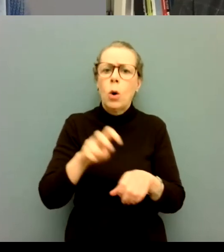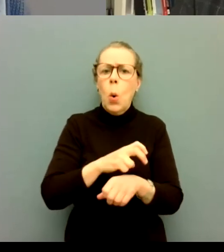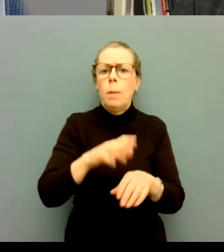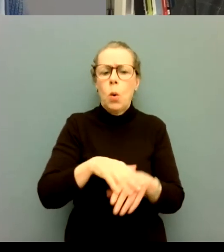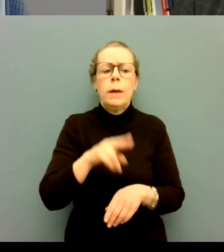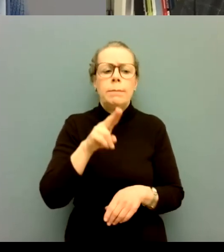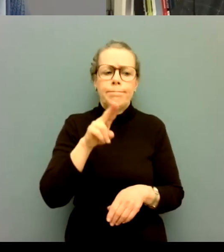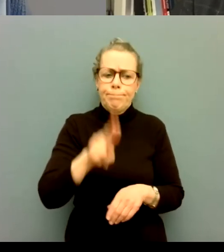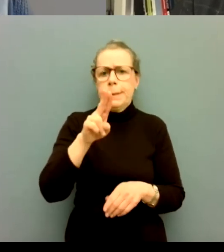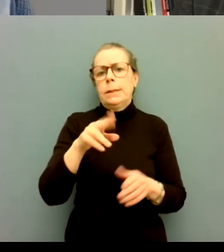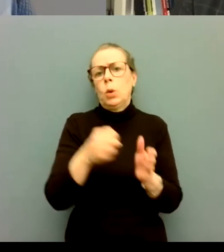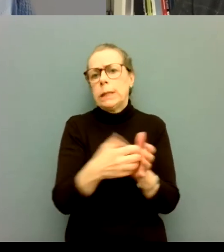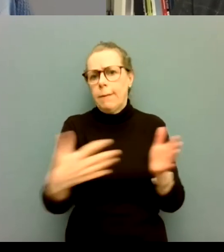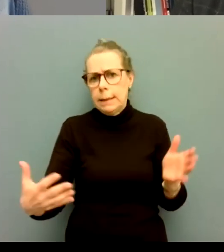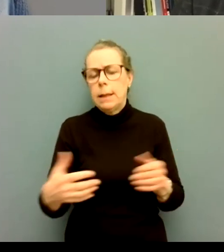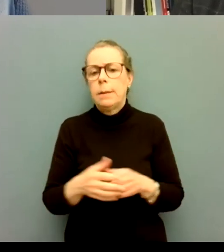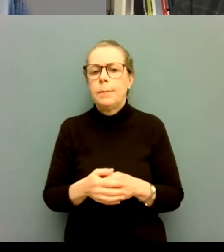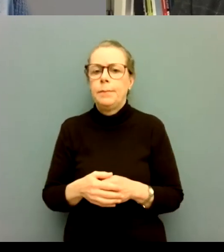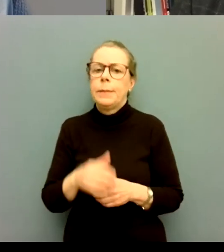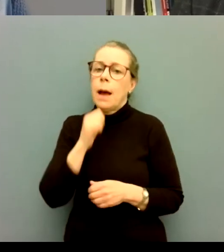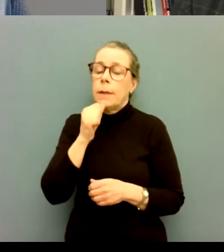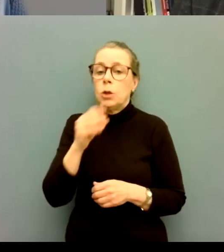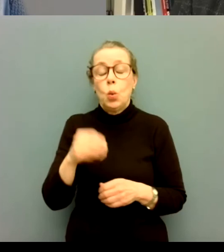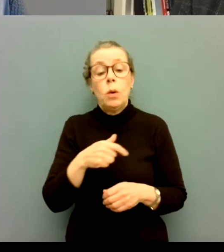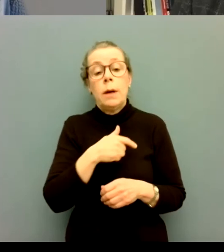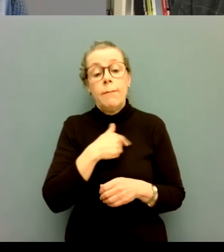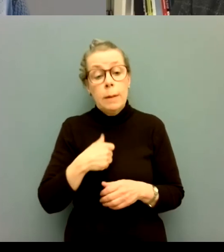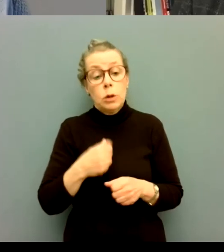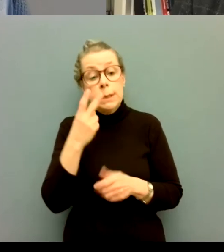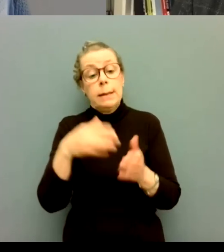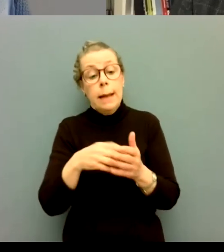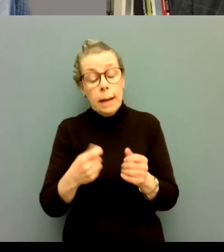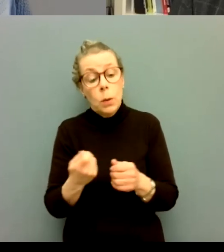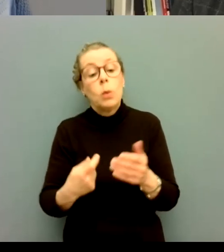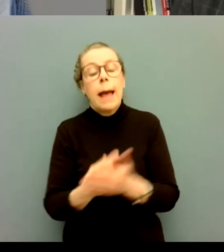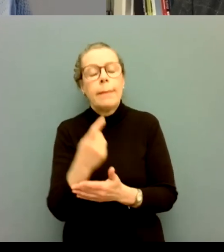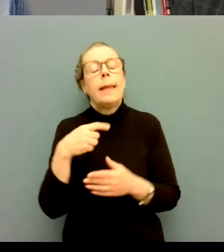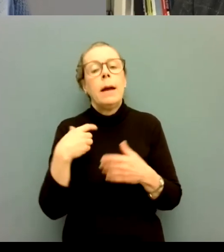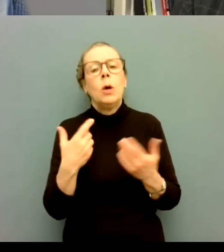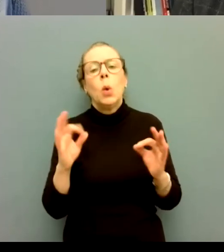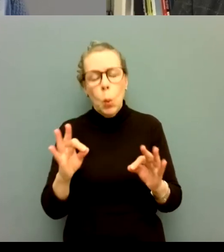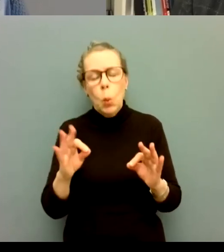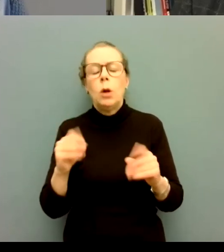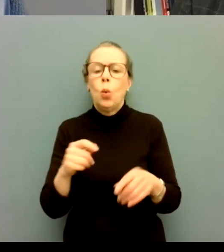Ett av de viktigaste sätten att se till att-